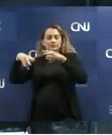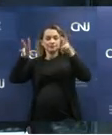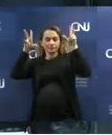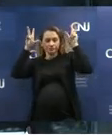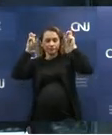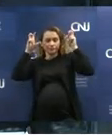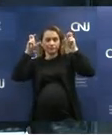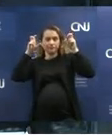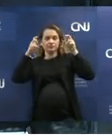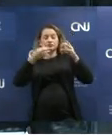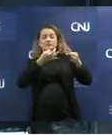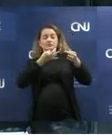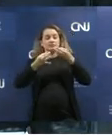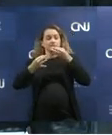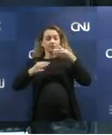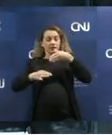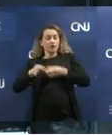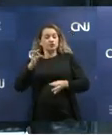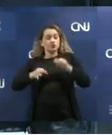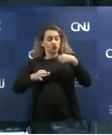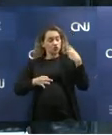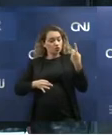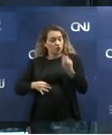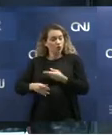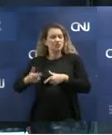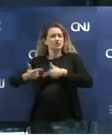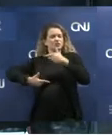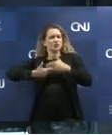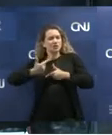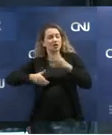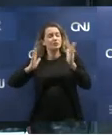Nós, que lutamos, explicamos a uma série de órgãos